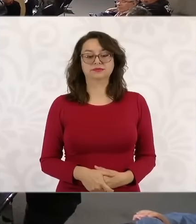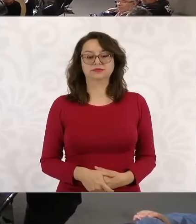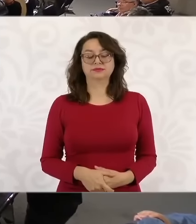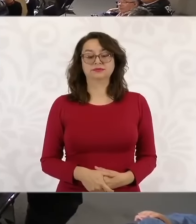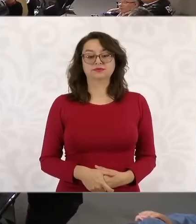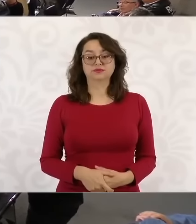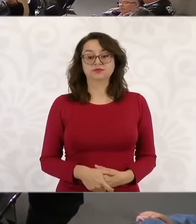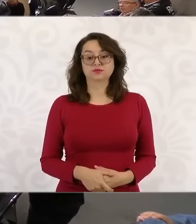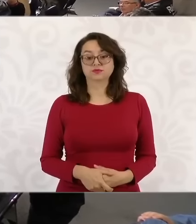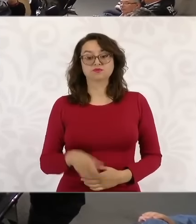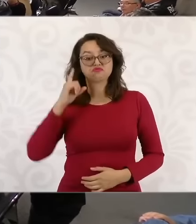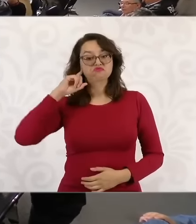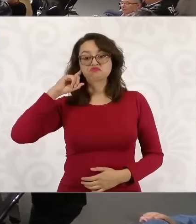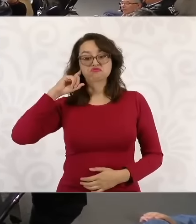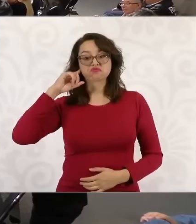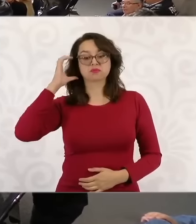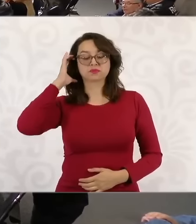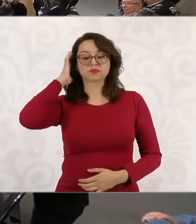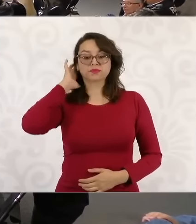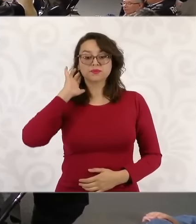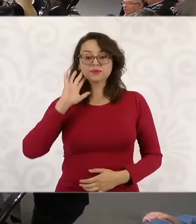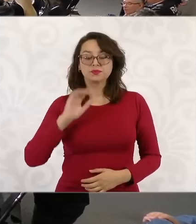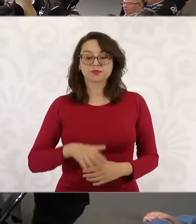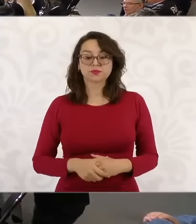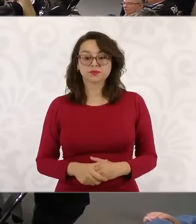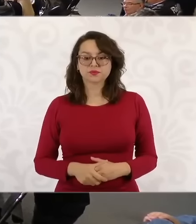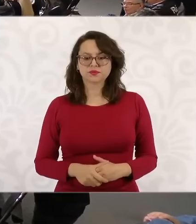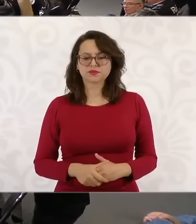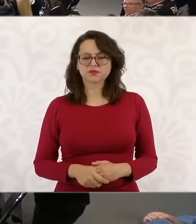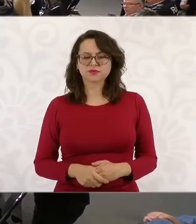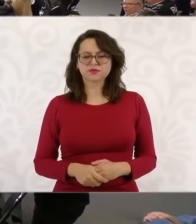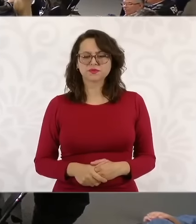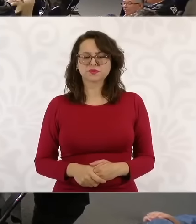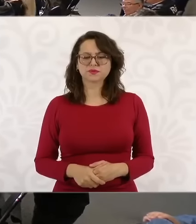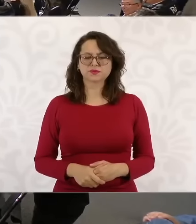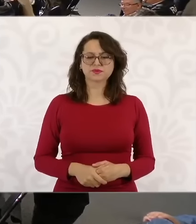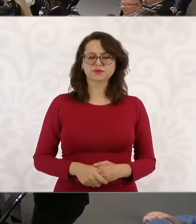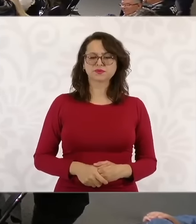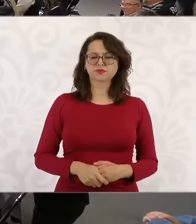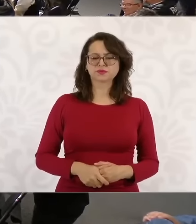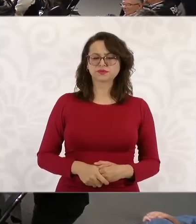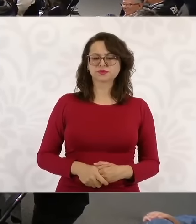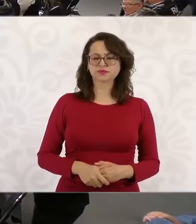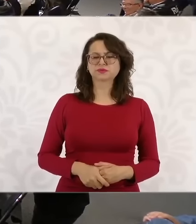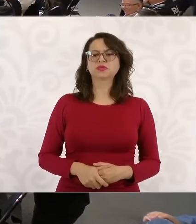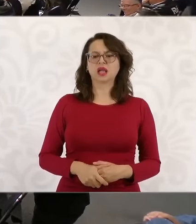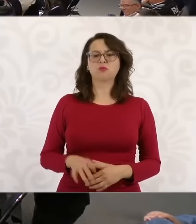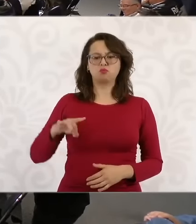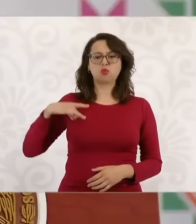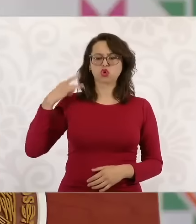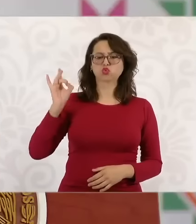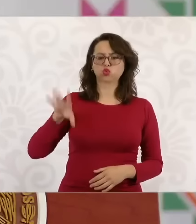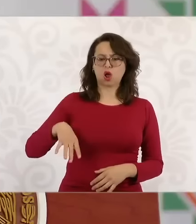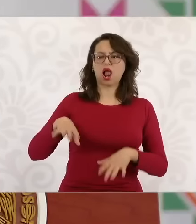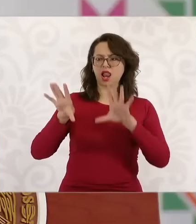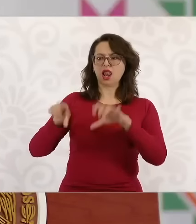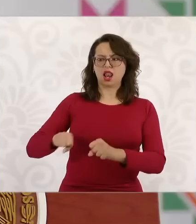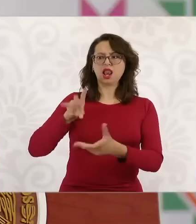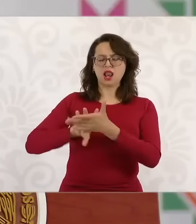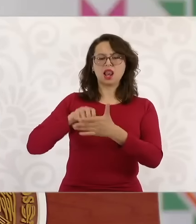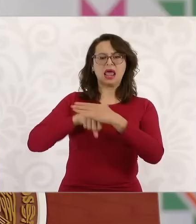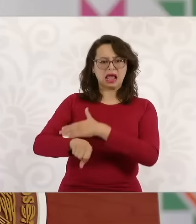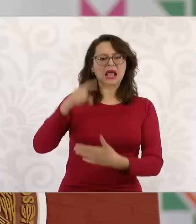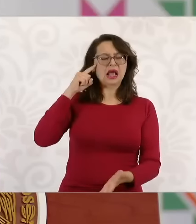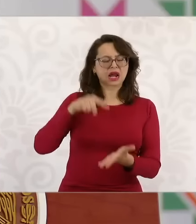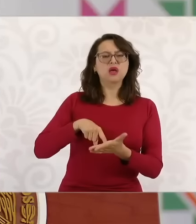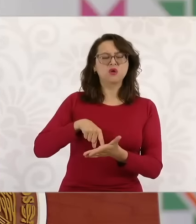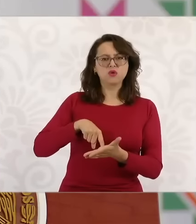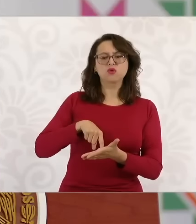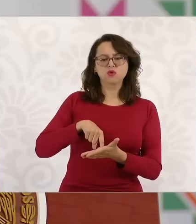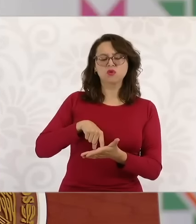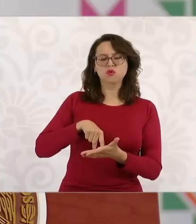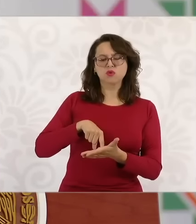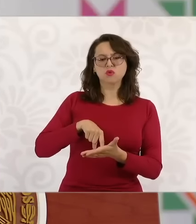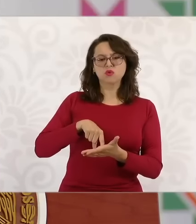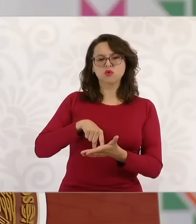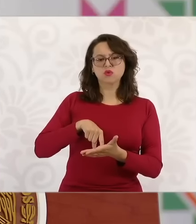confirma que fue detenido. Parece que sí, eh, en Portugal, creo. Y es de una de una ficha que había